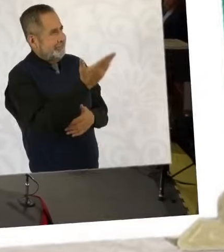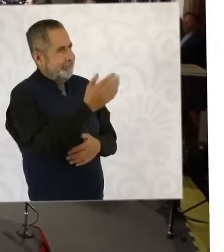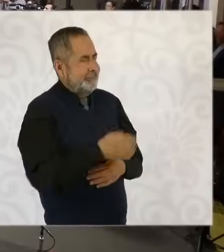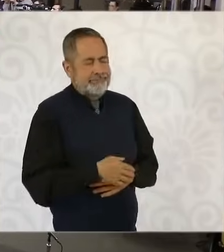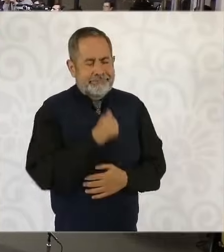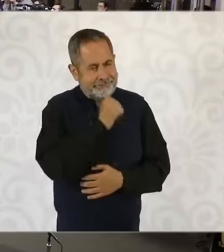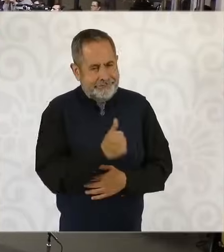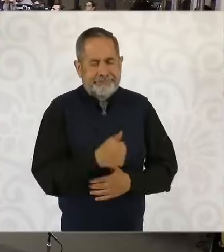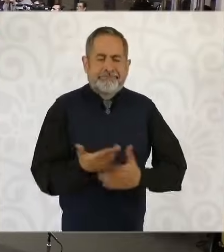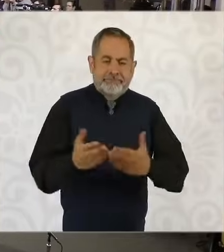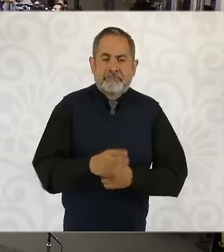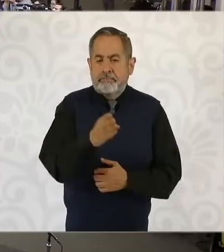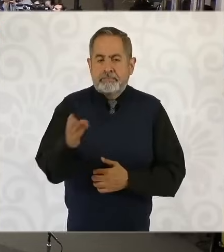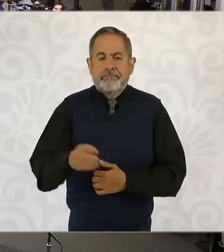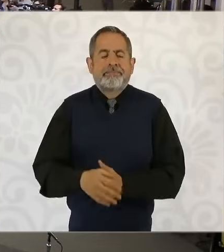a ver vamos por acá